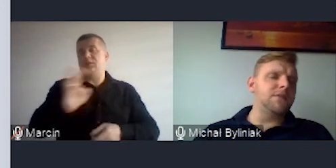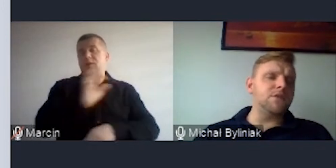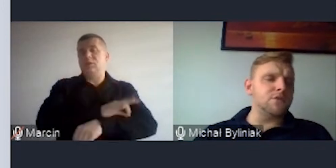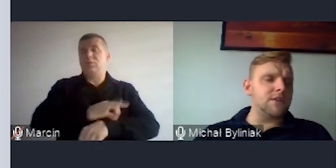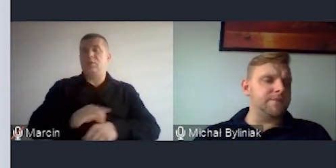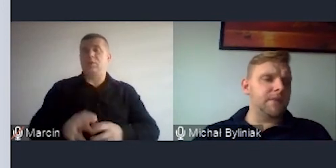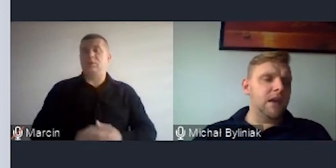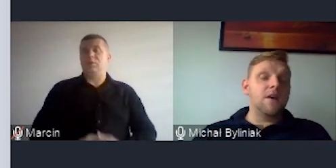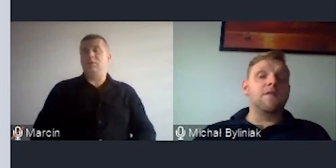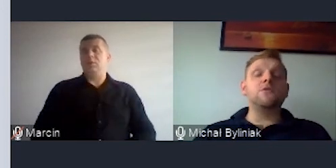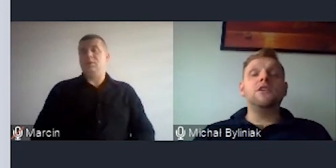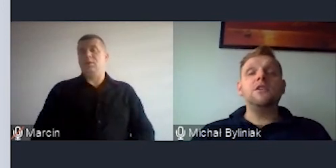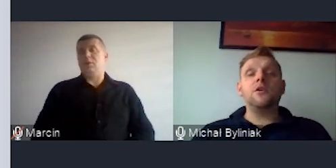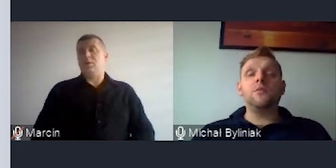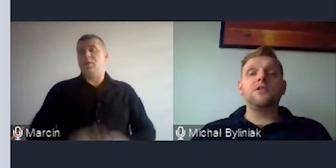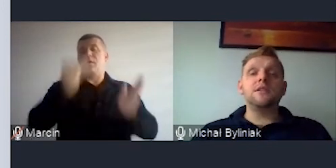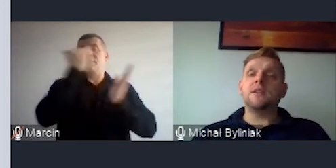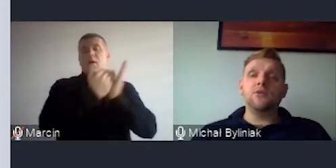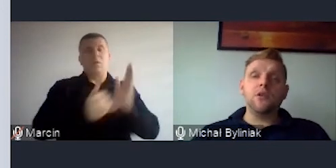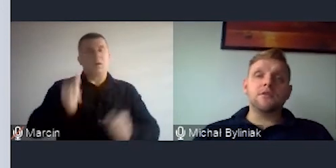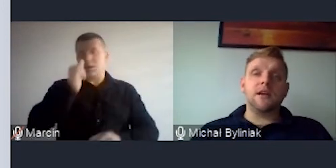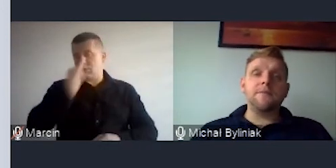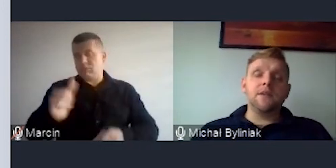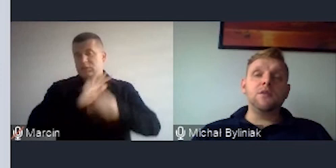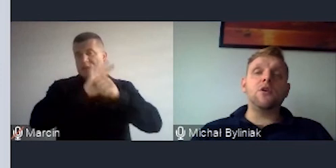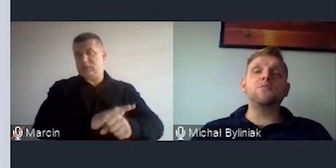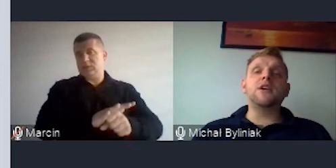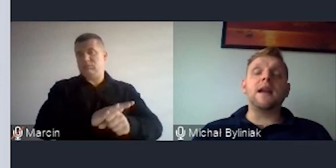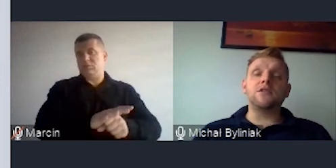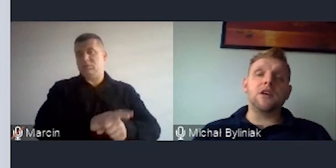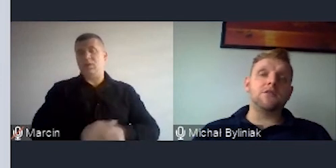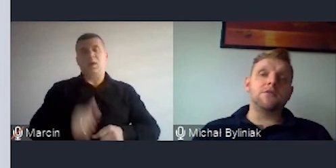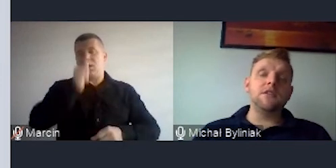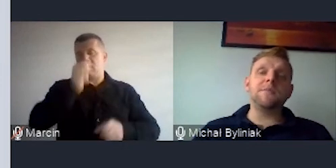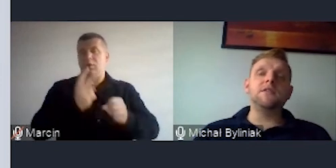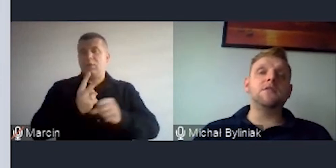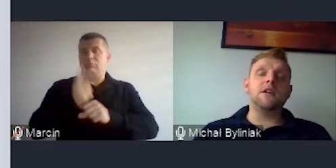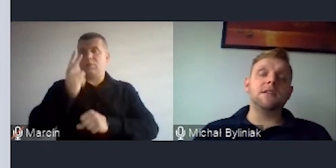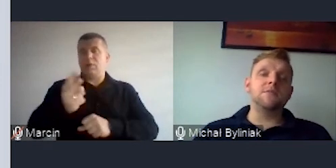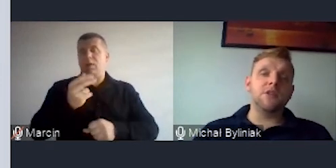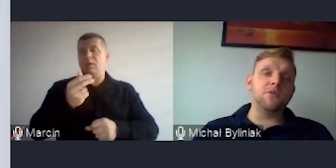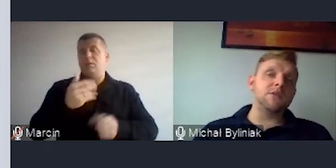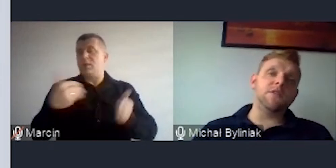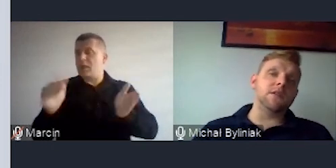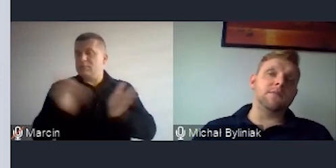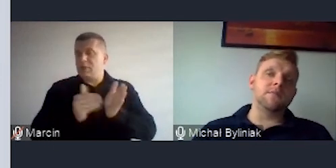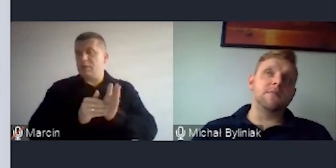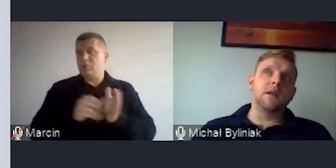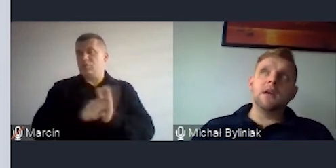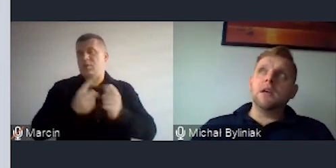W związku z tym warunki nie mogą być dyskryminujące i nie mogą przekraczać niezbędnych do realizacji przedmiotu zamówienia.